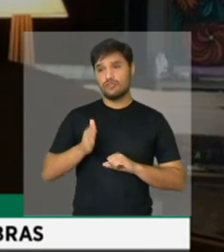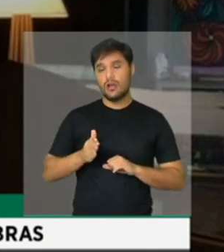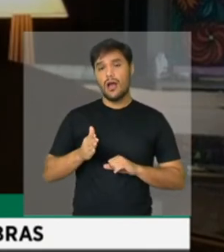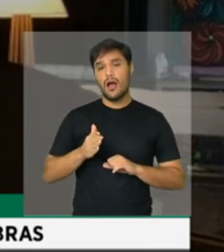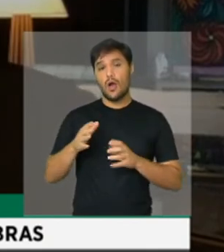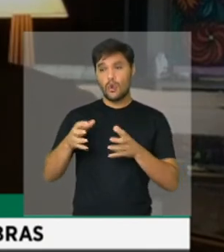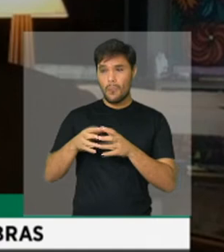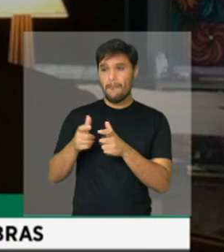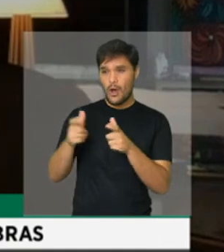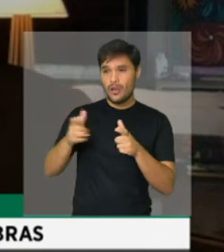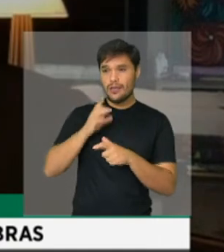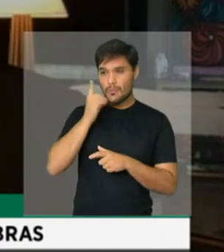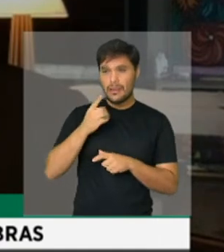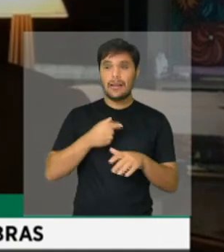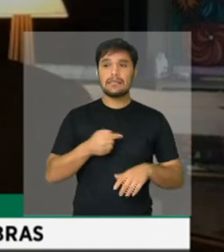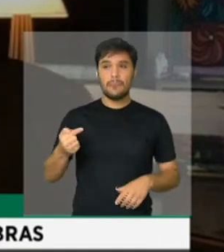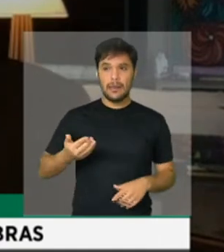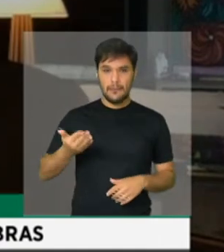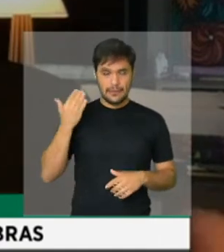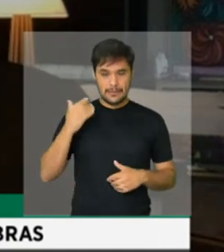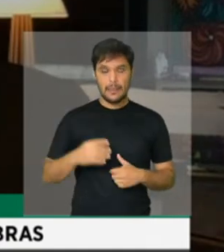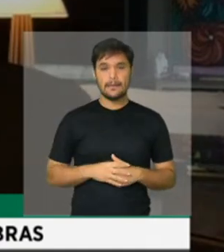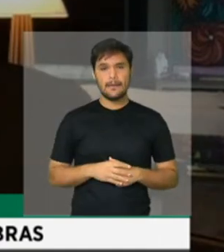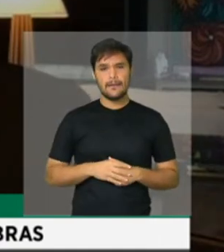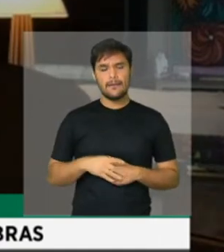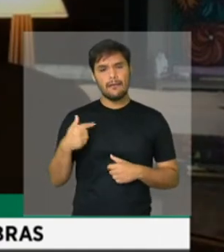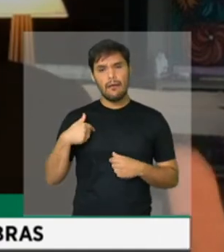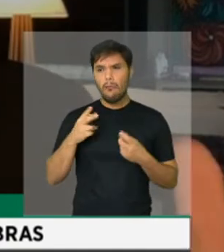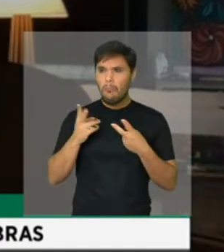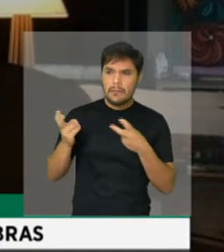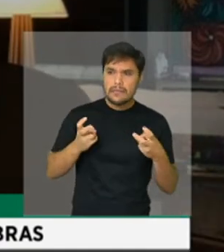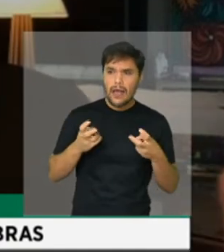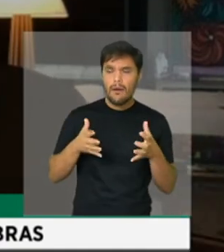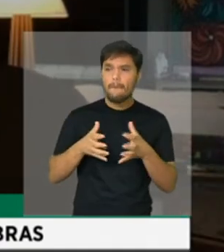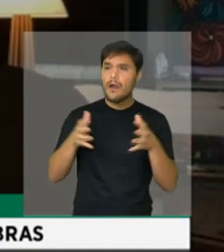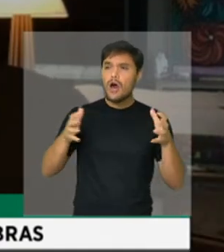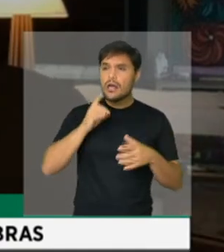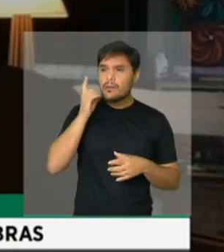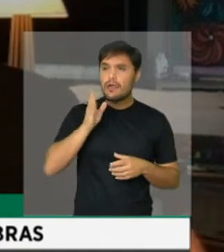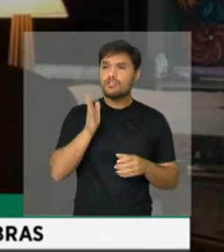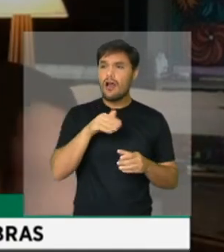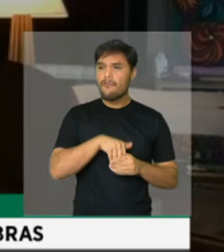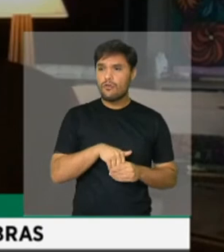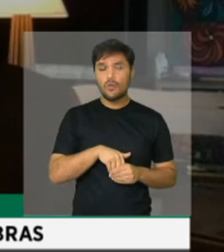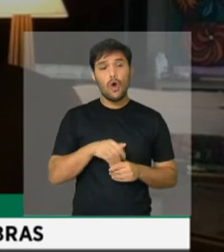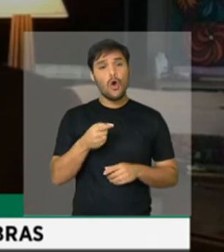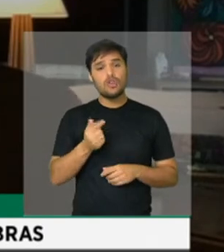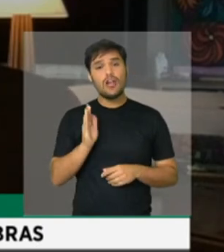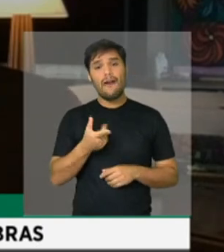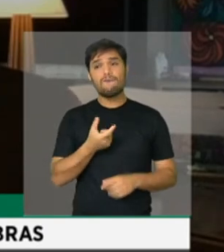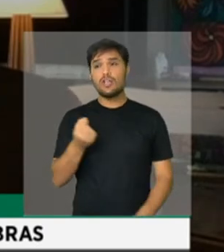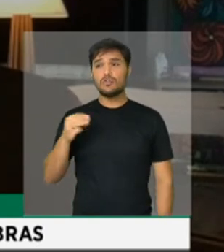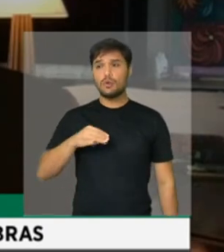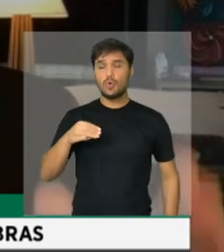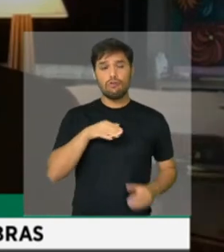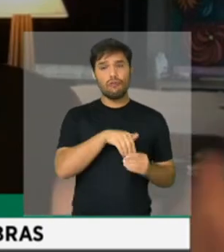MODIFICAÇÕES VOTADAS PELA MAIORIA DOS DEPUTADOS SEMANA PASSADA. E VEJO QUE A MAIOR PARTE DOS DEPUTADOS JÁ VOTARAM-- [INTERRUPÇÃO NO ÁUDIO] VOTANDO E NÓS SEQUER